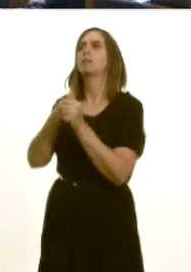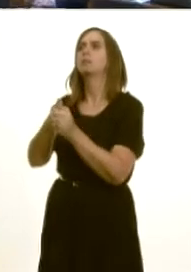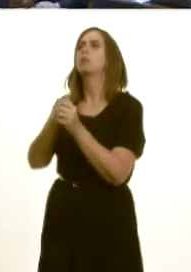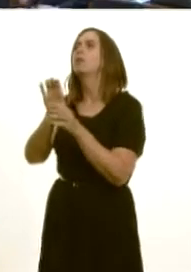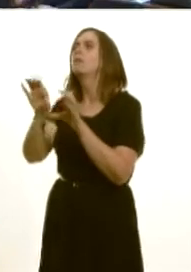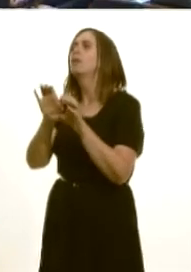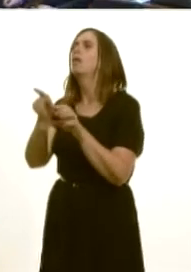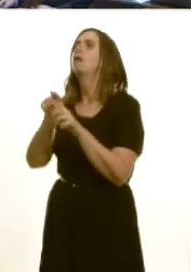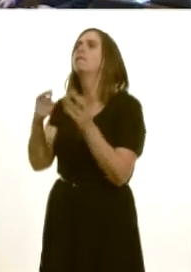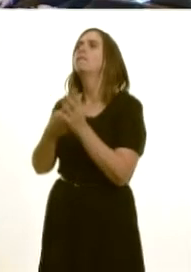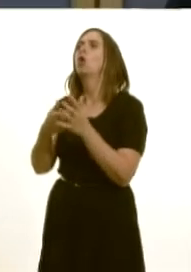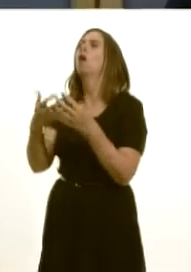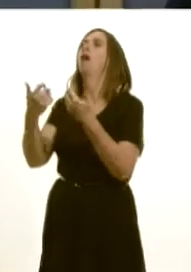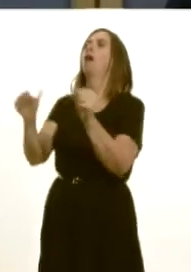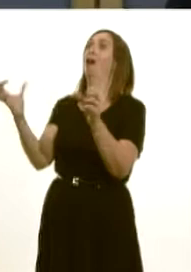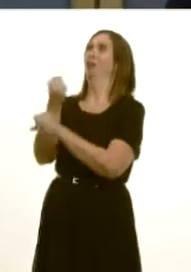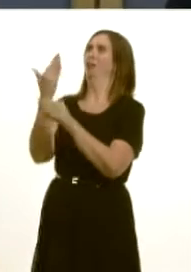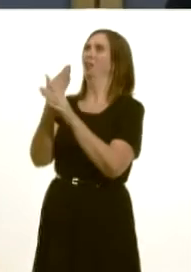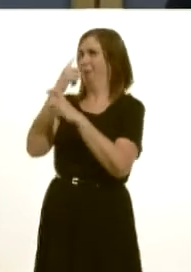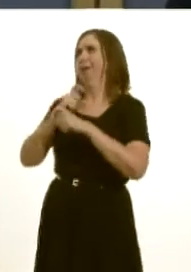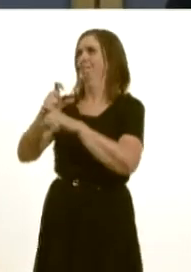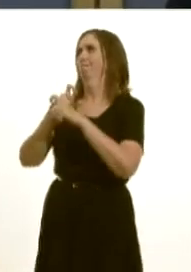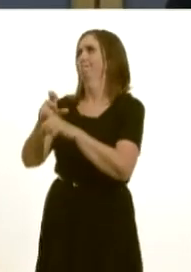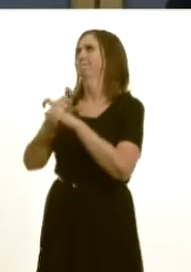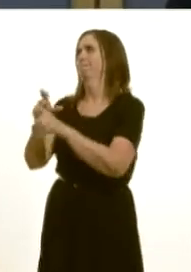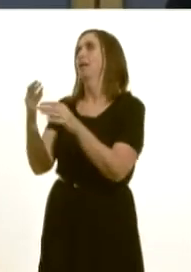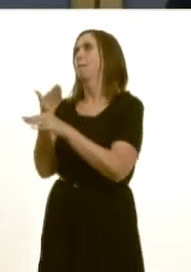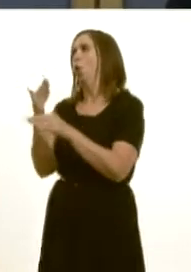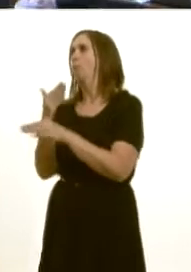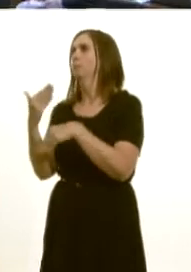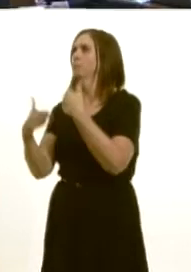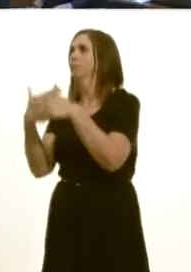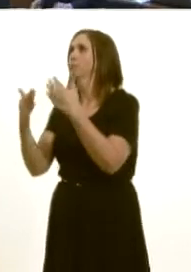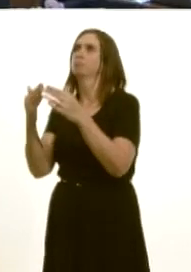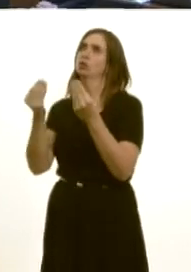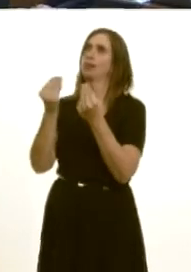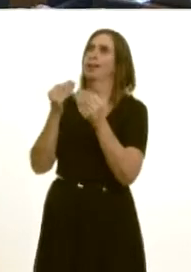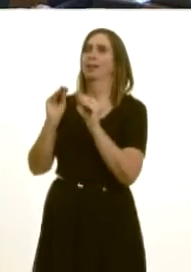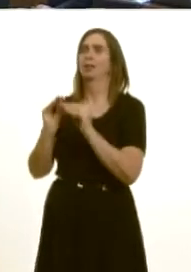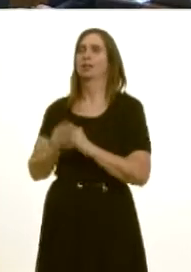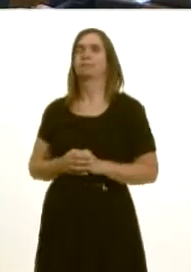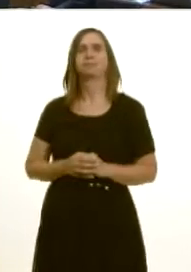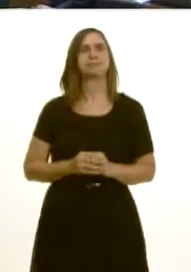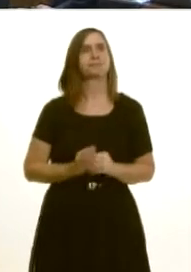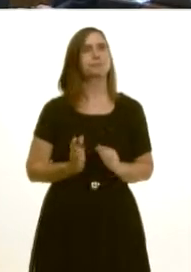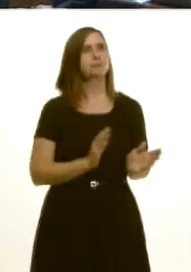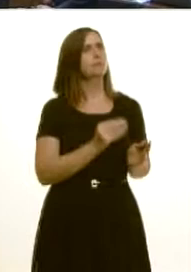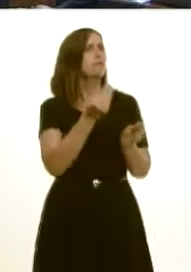Elin Jones: 9. A wnaiff y Prif Weinidog ddatganiad ar sefyllfa ariannol y gwasanaeth iechyd? OAQ(4)1872(FM) Carwyn Jones: Mae’r gwasanaeth iechyd yng